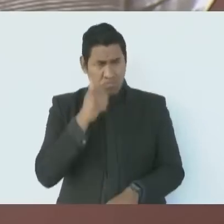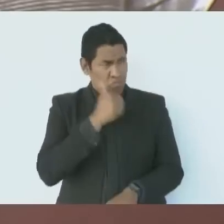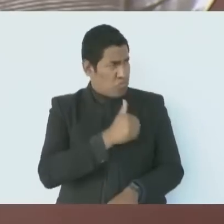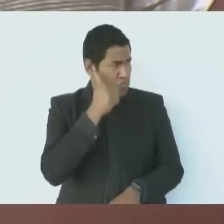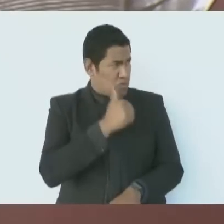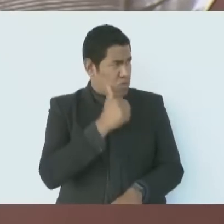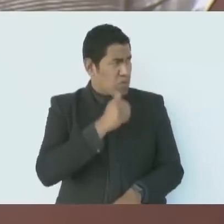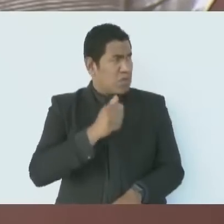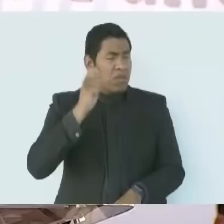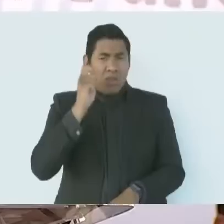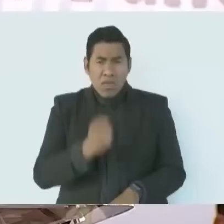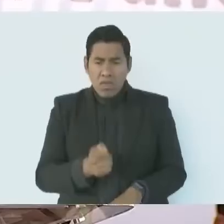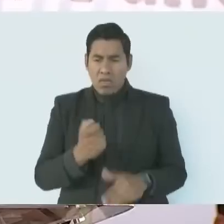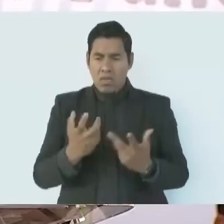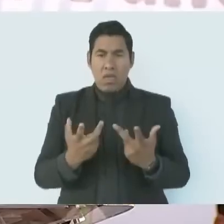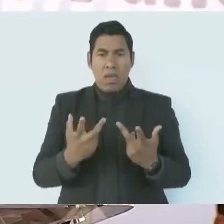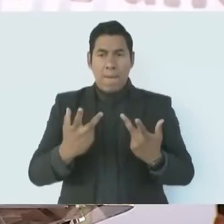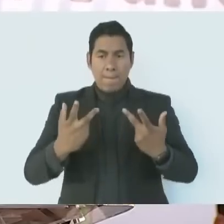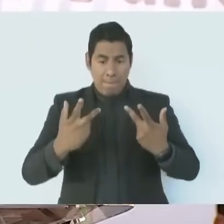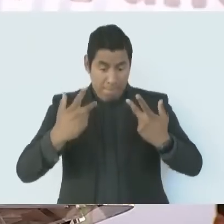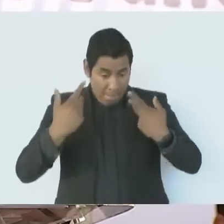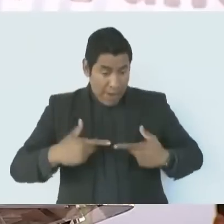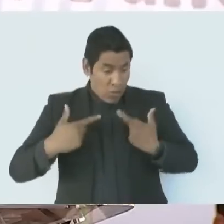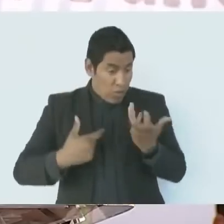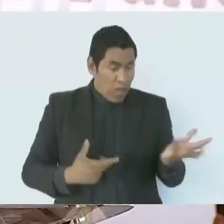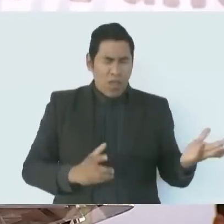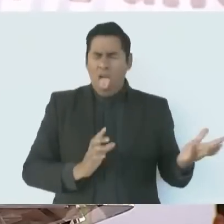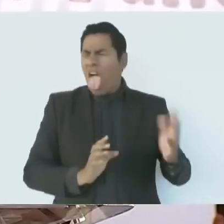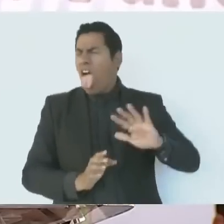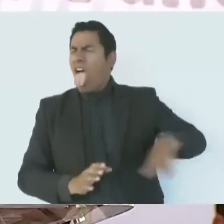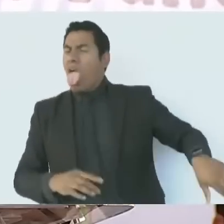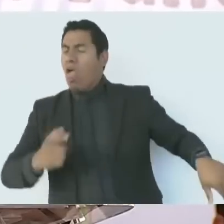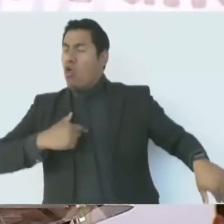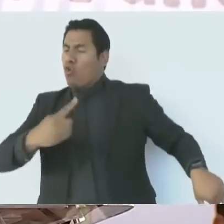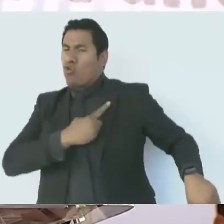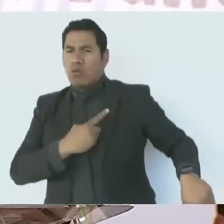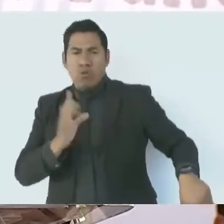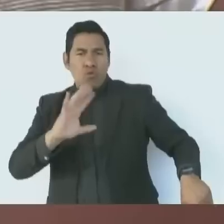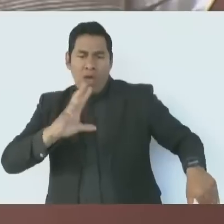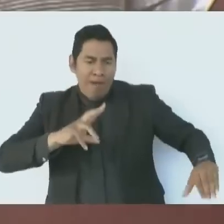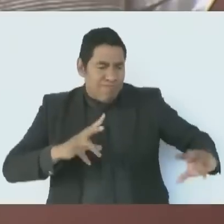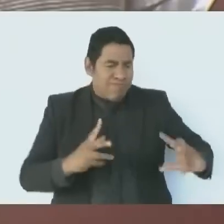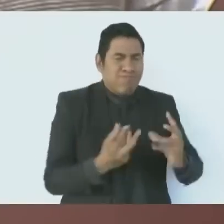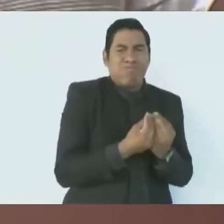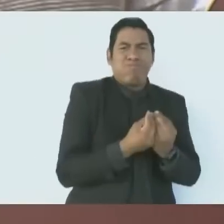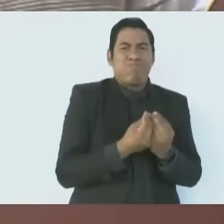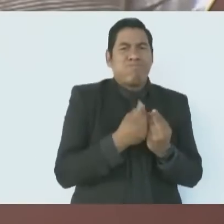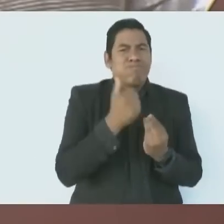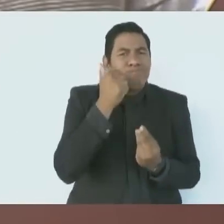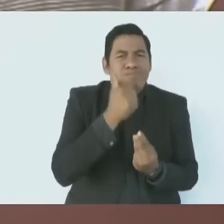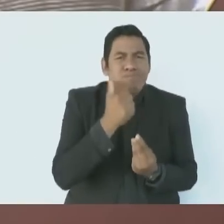todo sin el pueblo miren a ver qué va a pasar el primero de